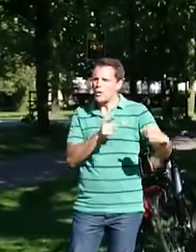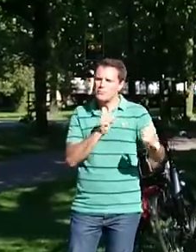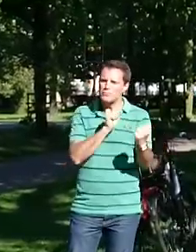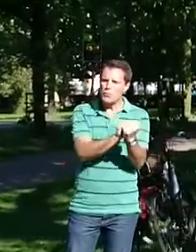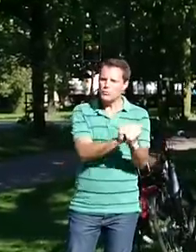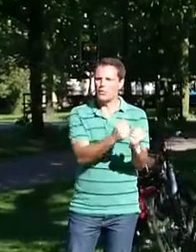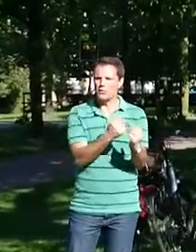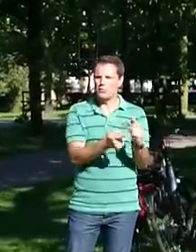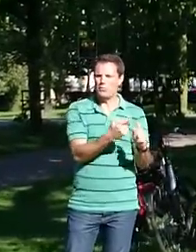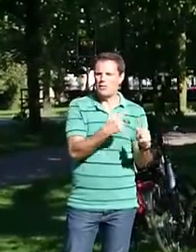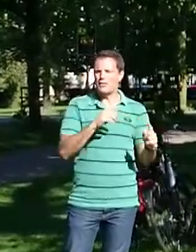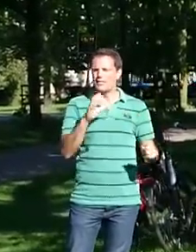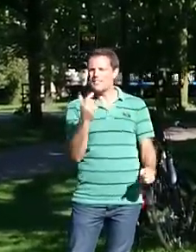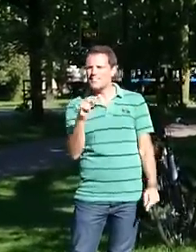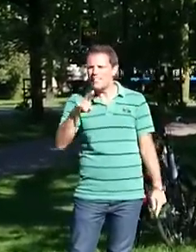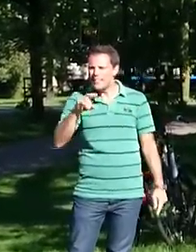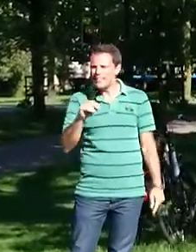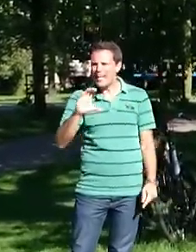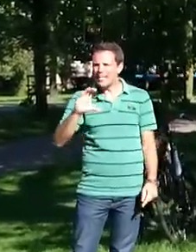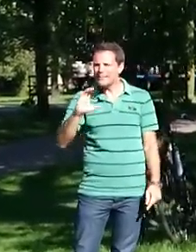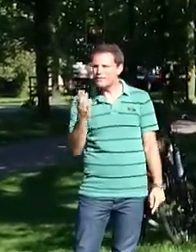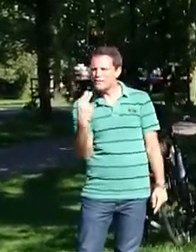Jag önskar att Stina Sundberg kunde stå med oss här idag.